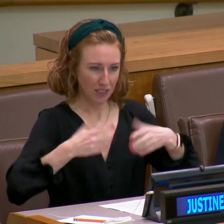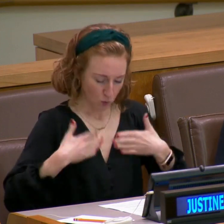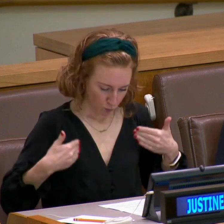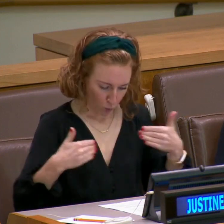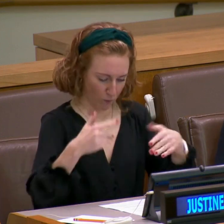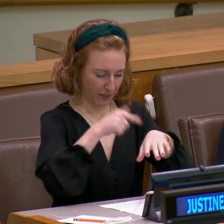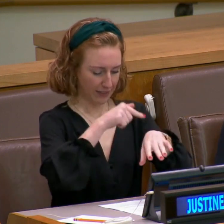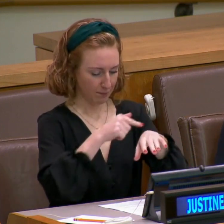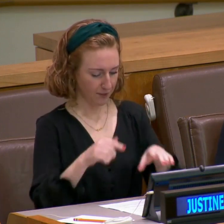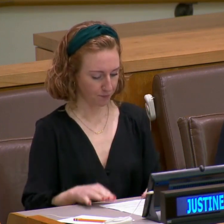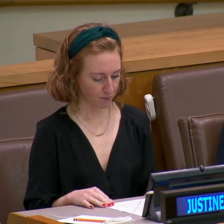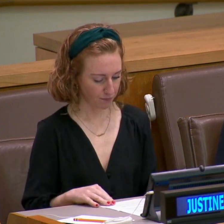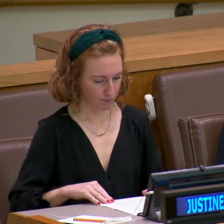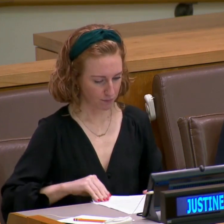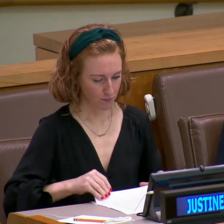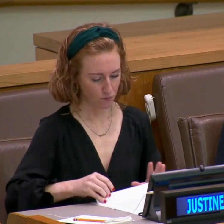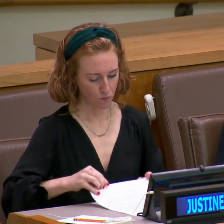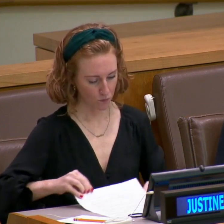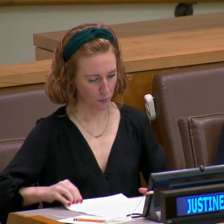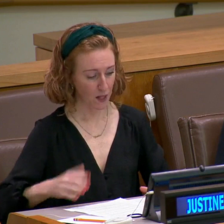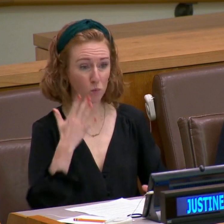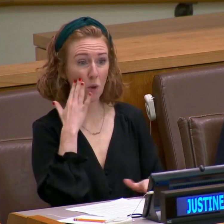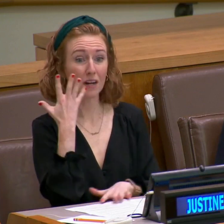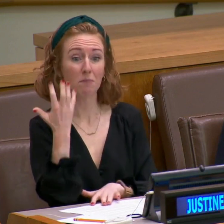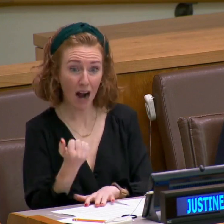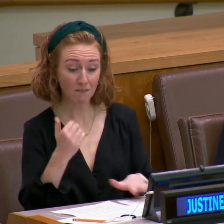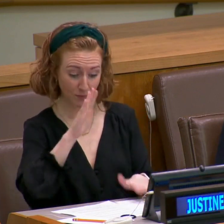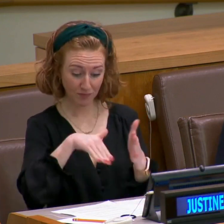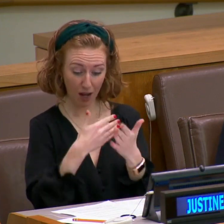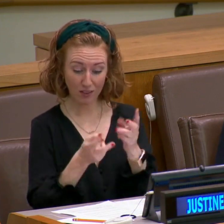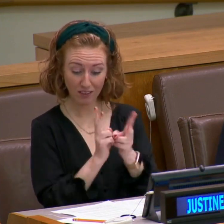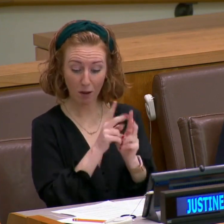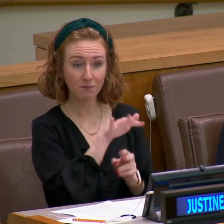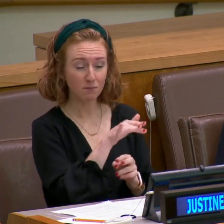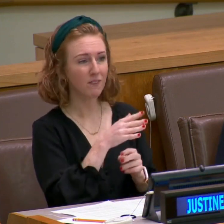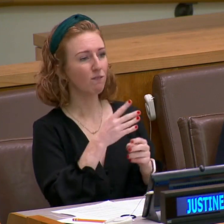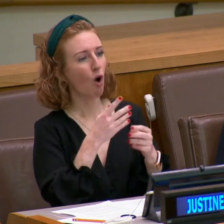modernizarnos. Incluso cuando los interpretes de lengua de signos están